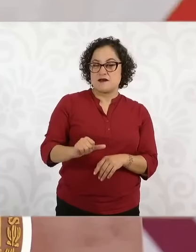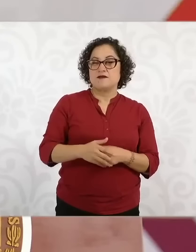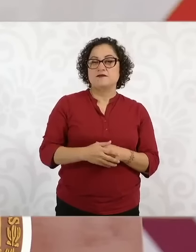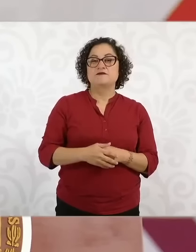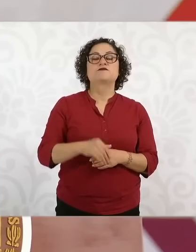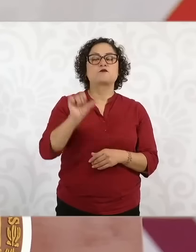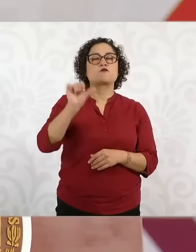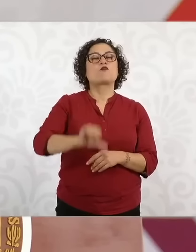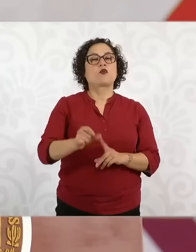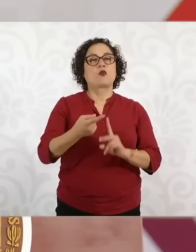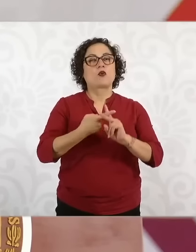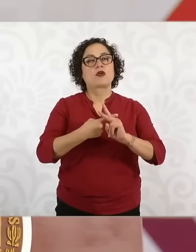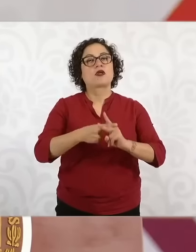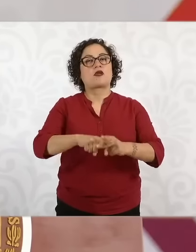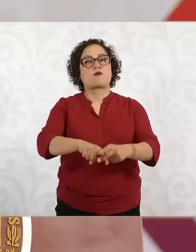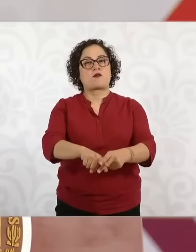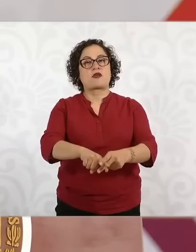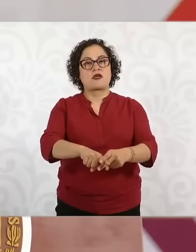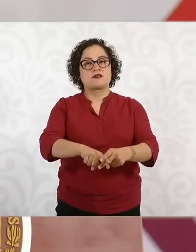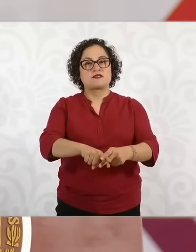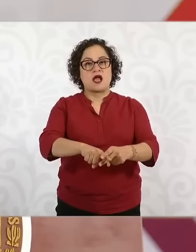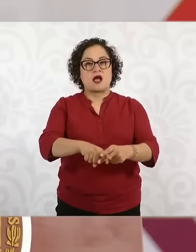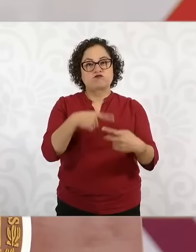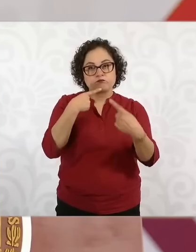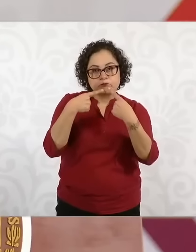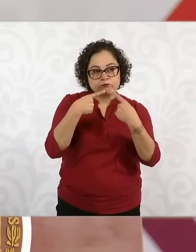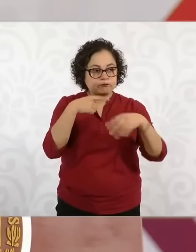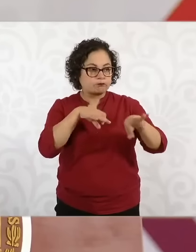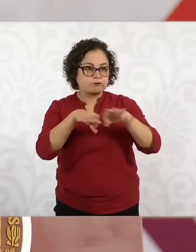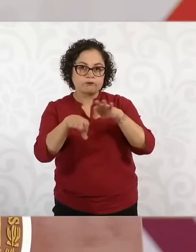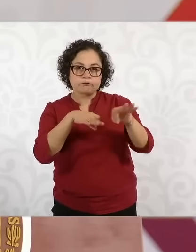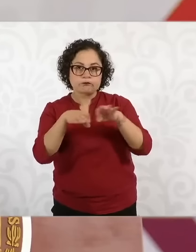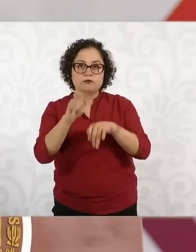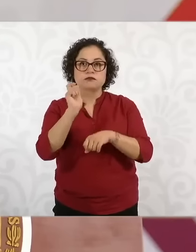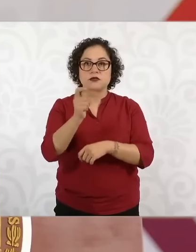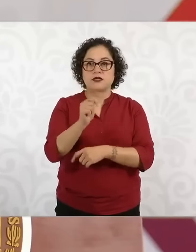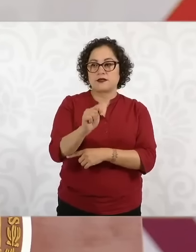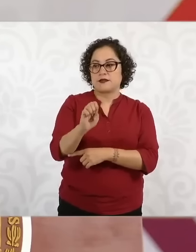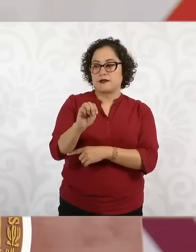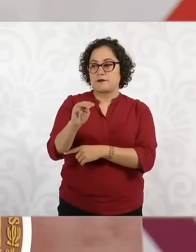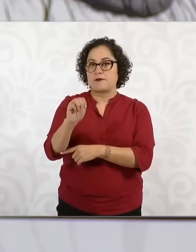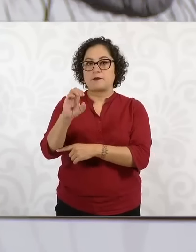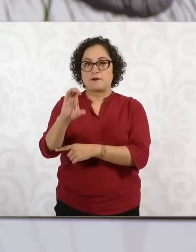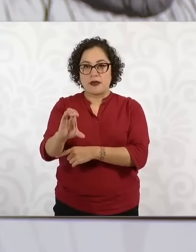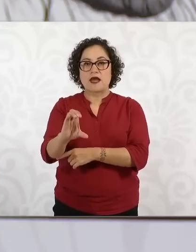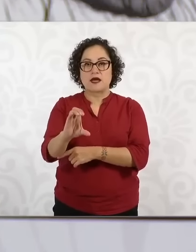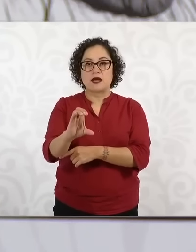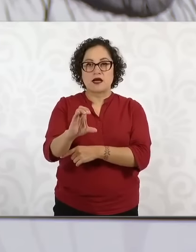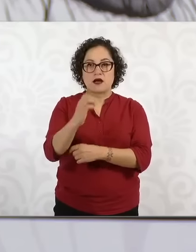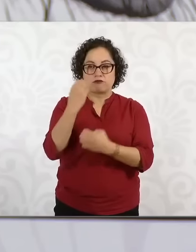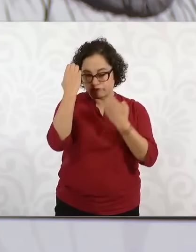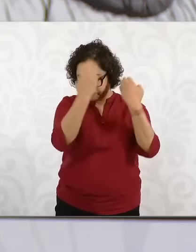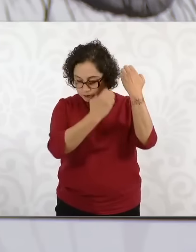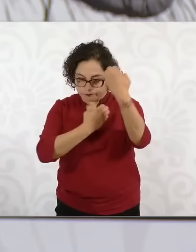trabajos de relacionados con la revisión del tratado formales aquí en México. Eh,